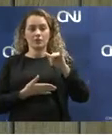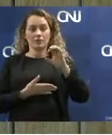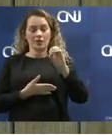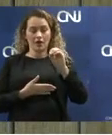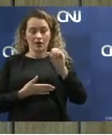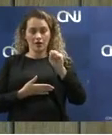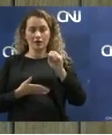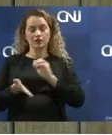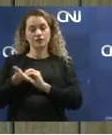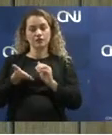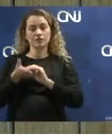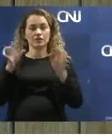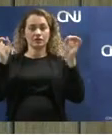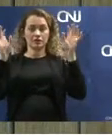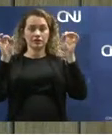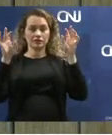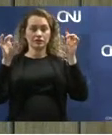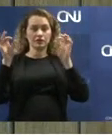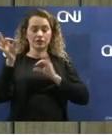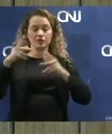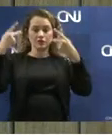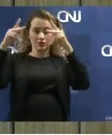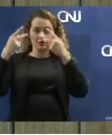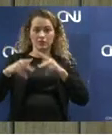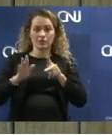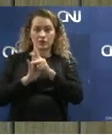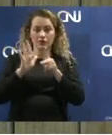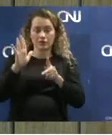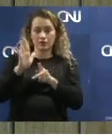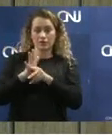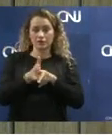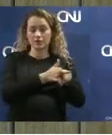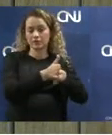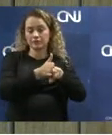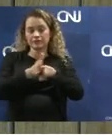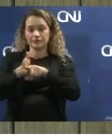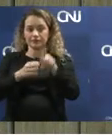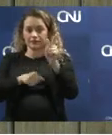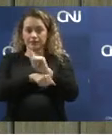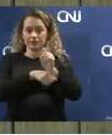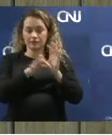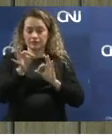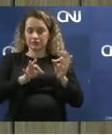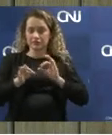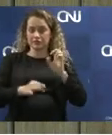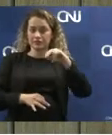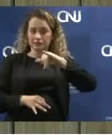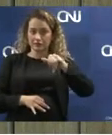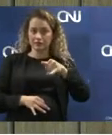Pesquisas e Gestão Estratégica do CNJ. Dr. Rodrigo Capez, Juiz Auxiliar da Presidência